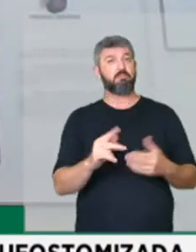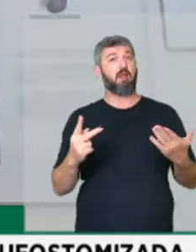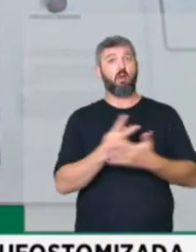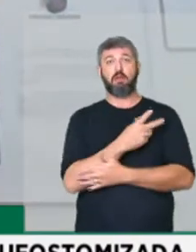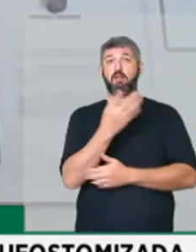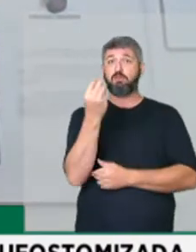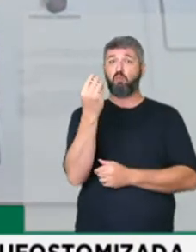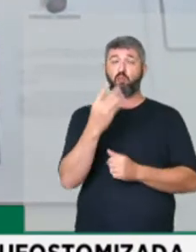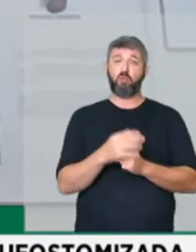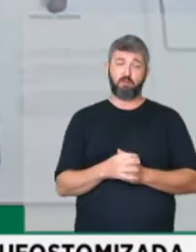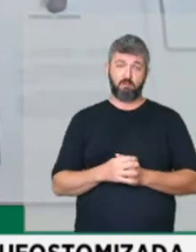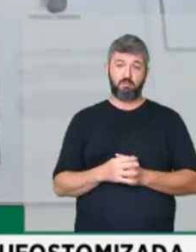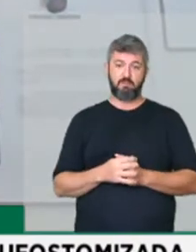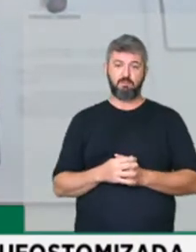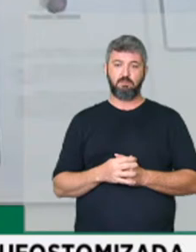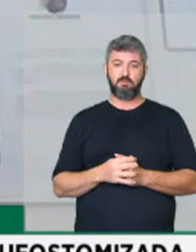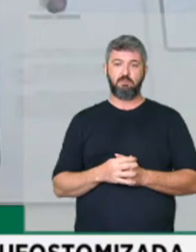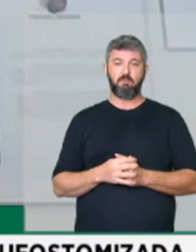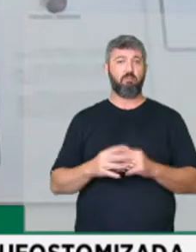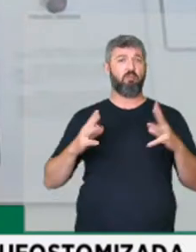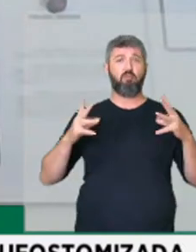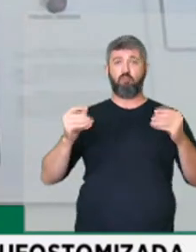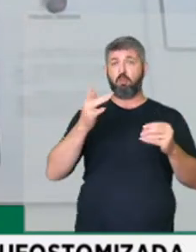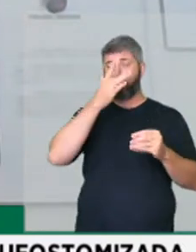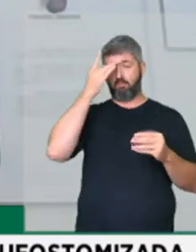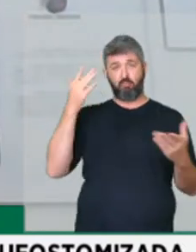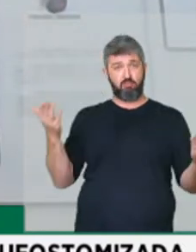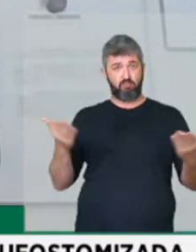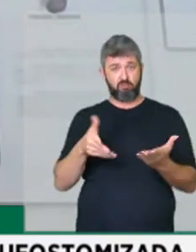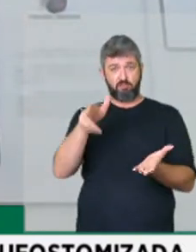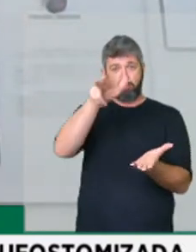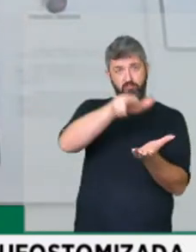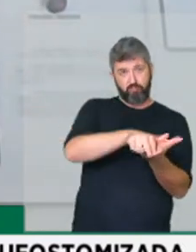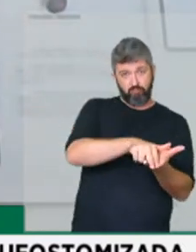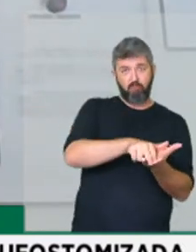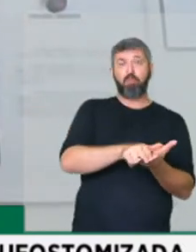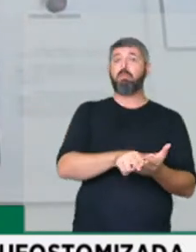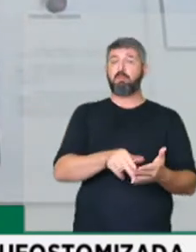OU UM CIRURGIÃO OTORRINO, ESTÃO APTOS A FAZER ESSE PROCEDIMENTO. ENTÃO A